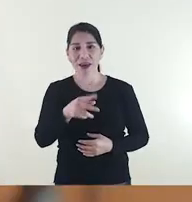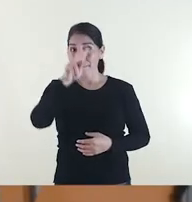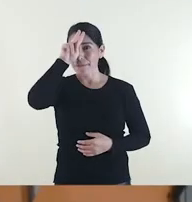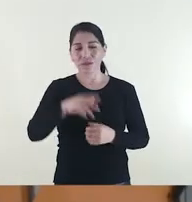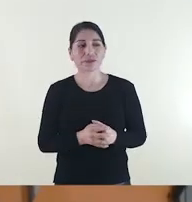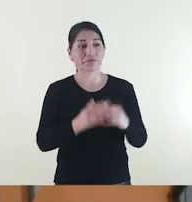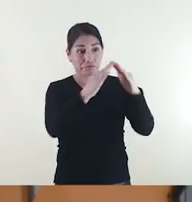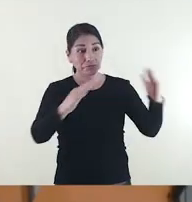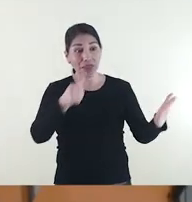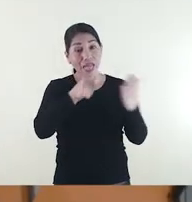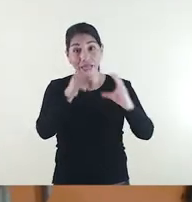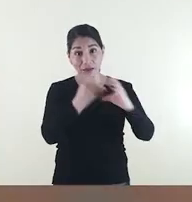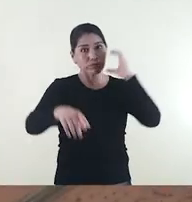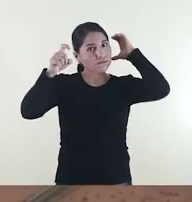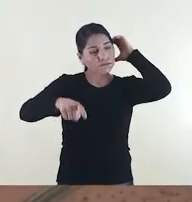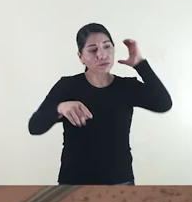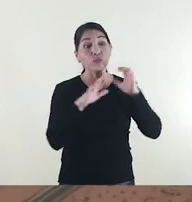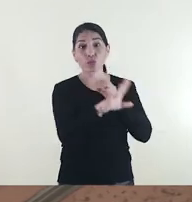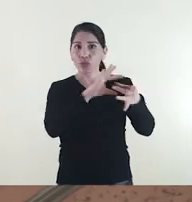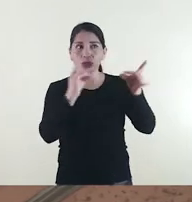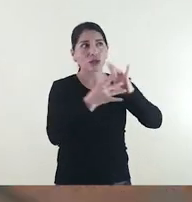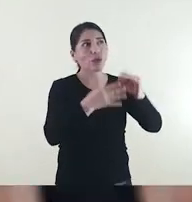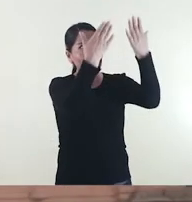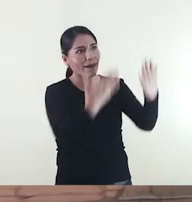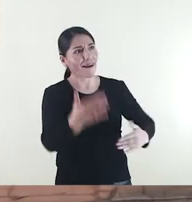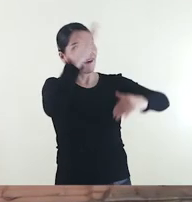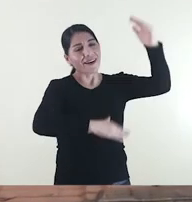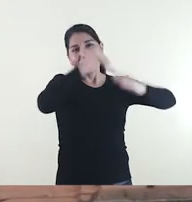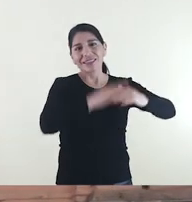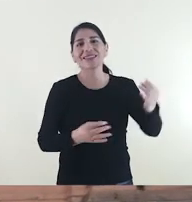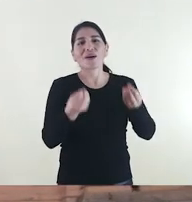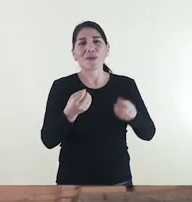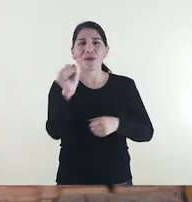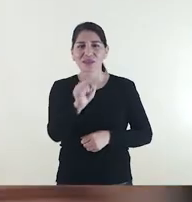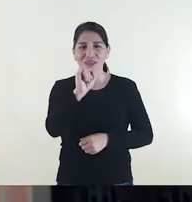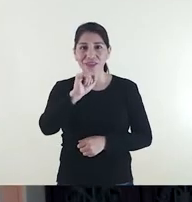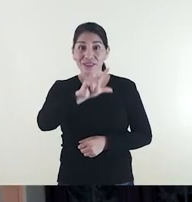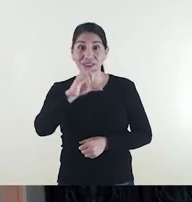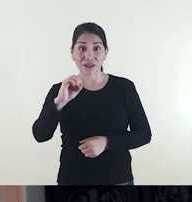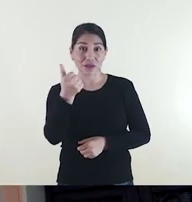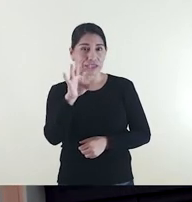La Casa de Correos y Telégrafos, un patrimonio arquitectónico de finales del XIX y parte